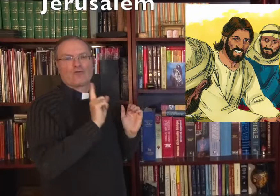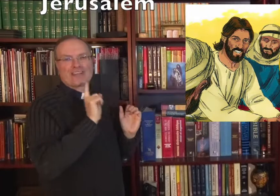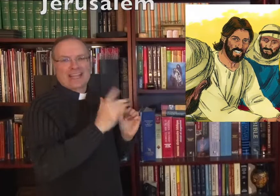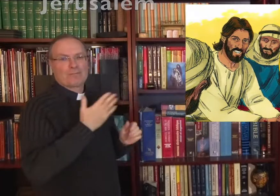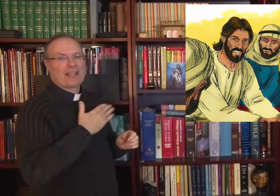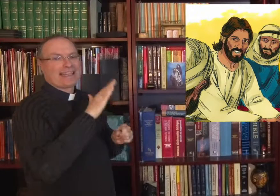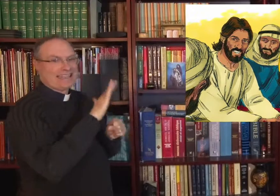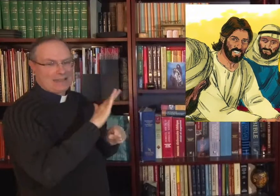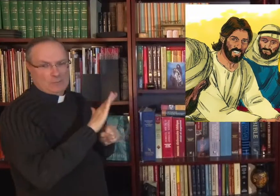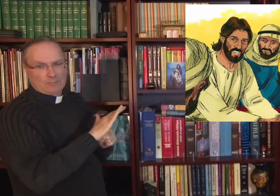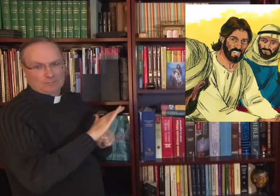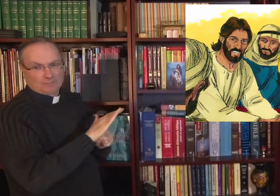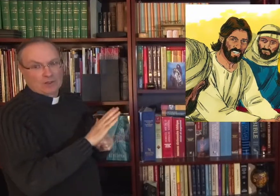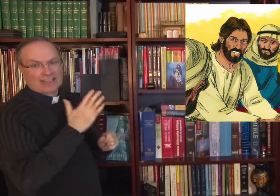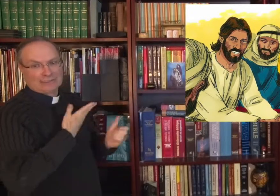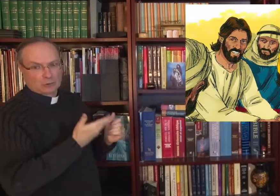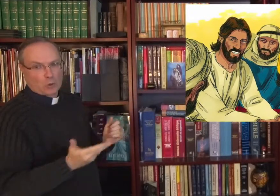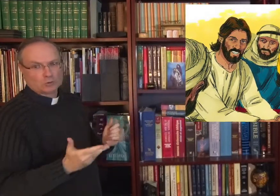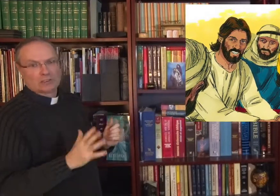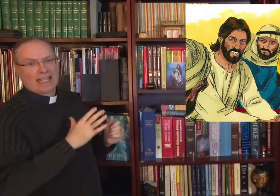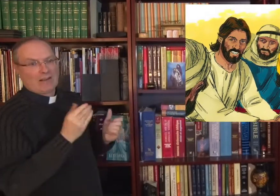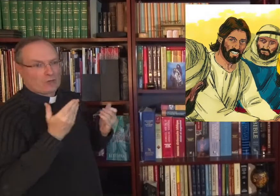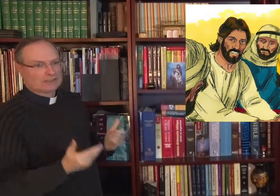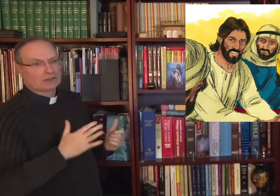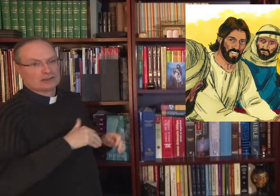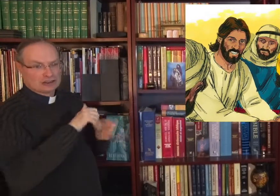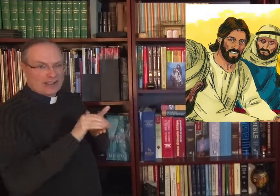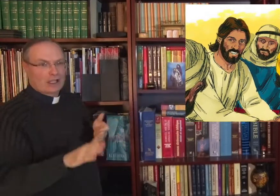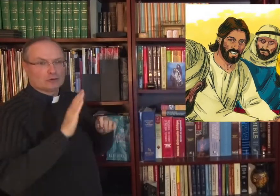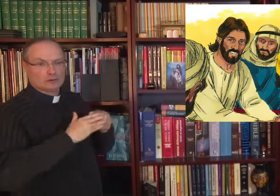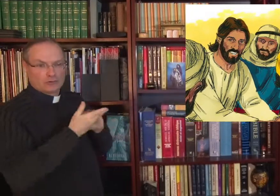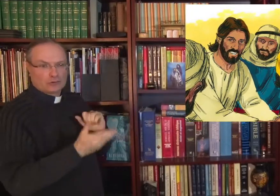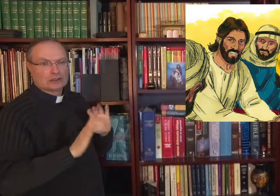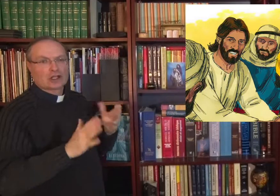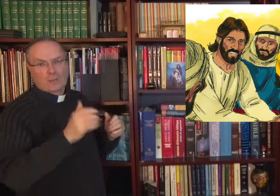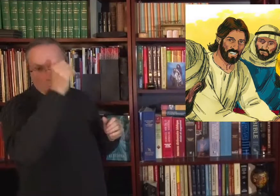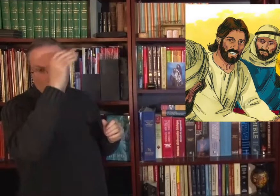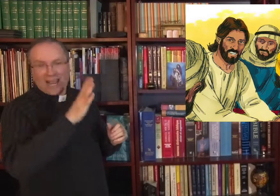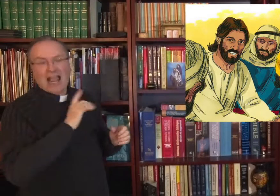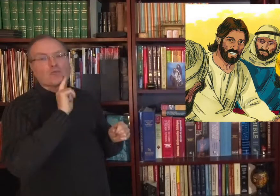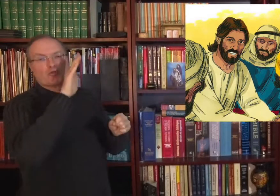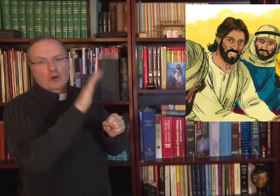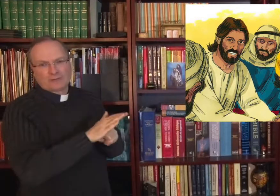Vous êtes témoins de ces choses. Et voici que j’enverrai sur vous ce que mon Père a promis;